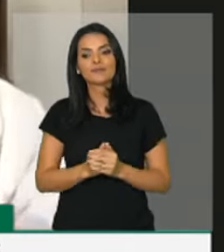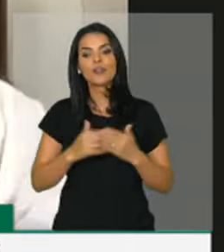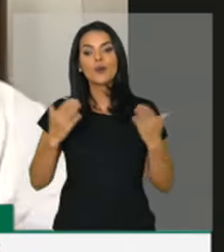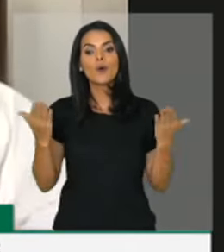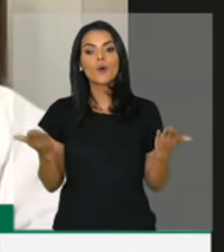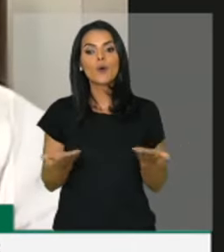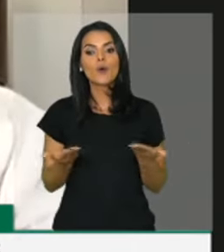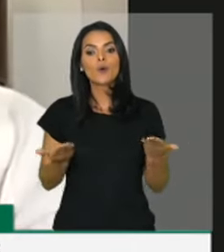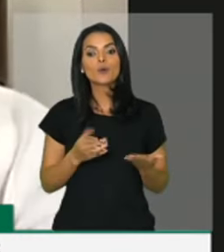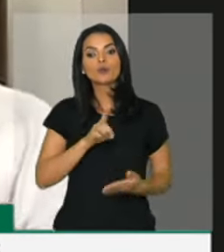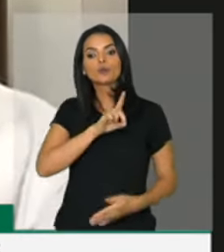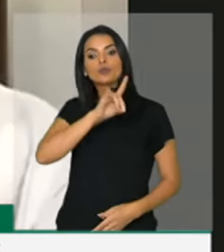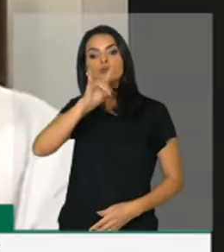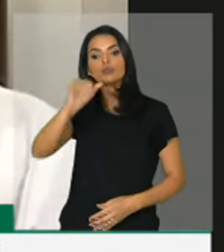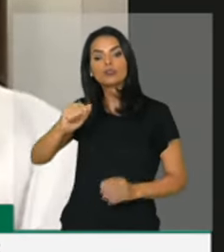É DIA NACIONAL EM DEFESA DO